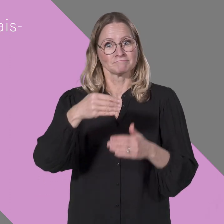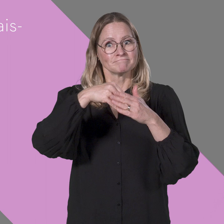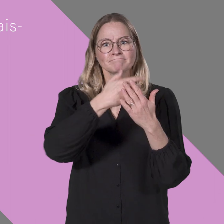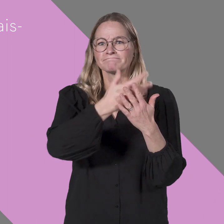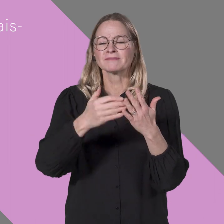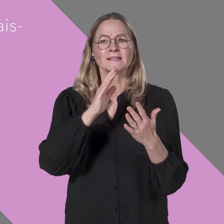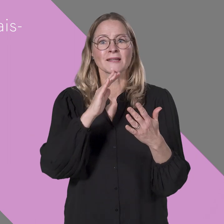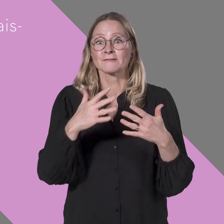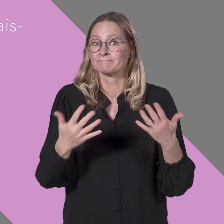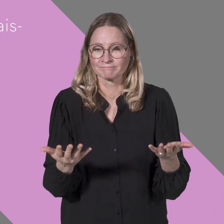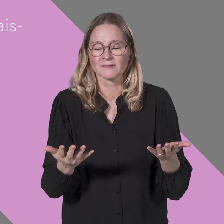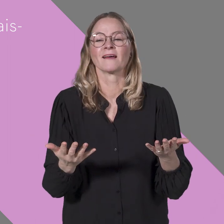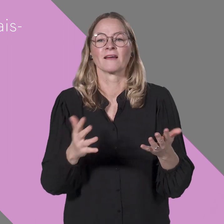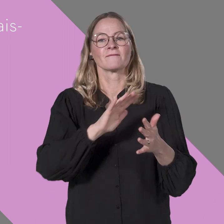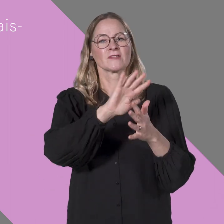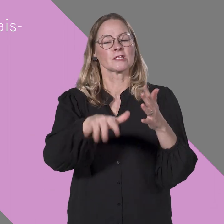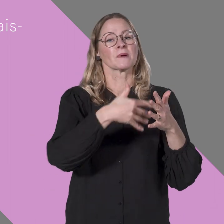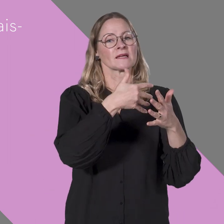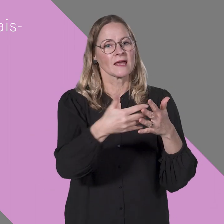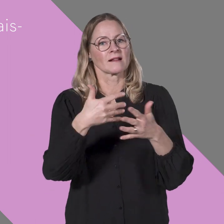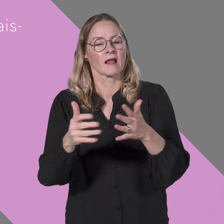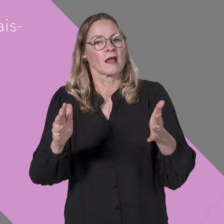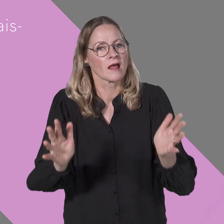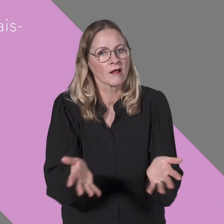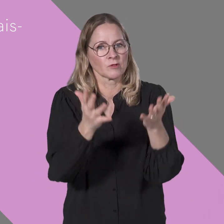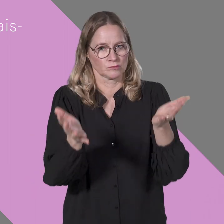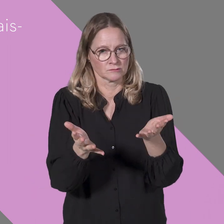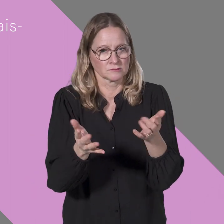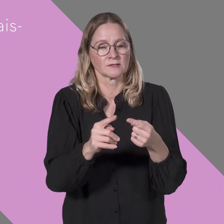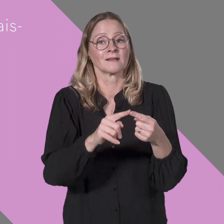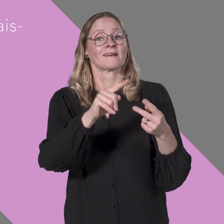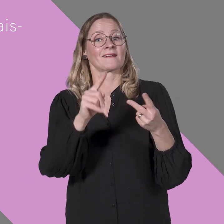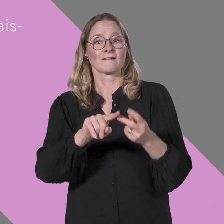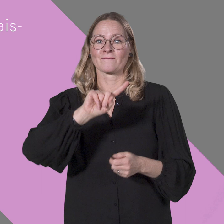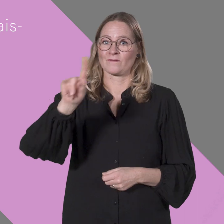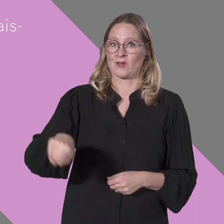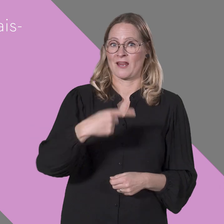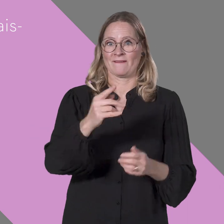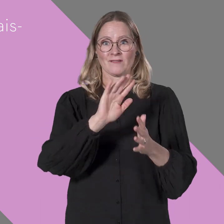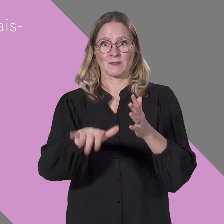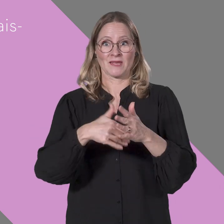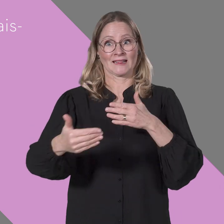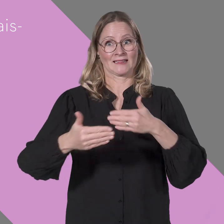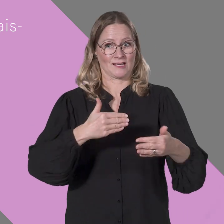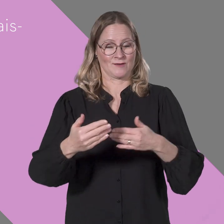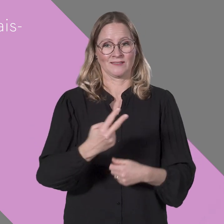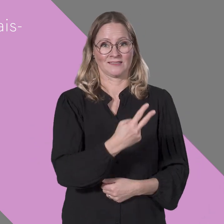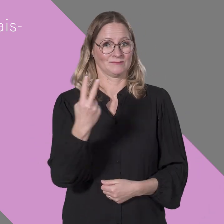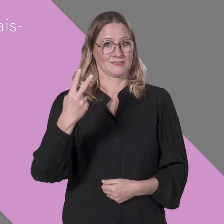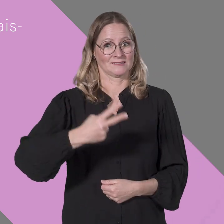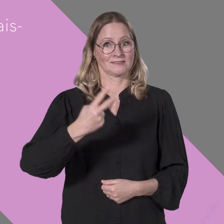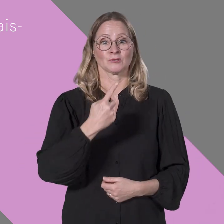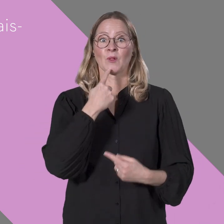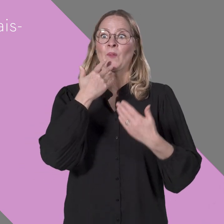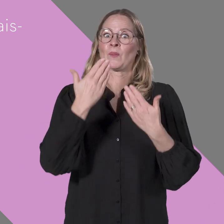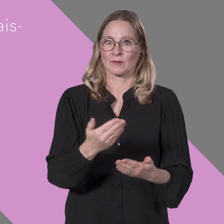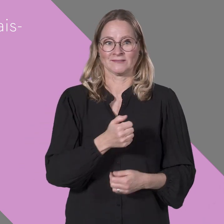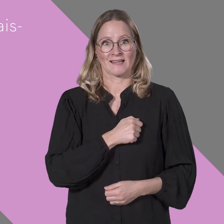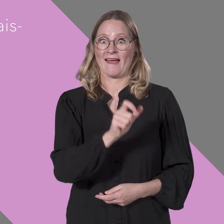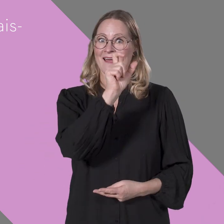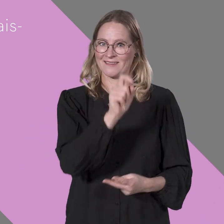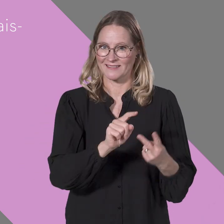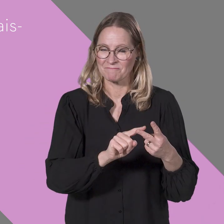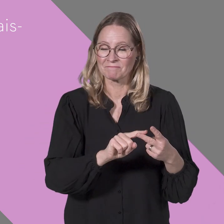viittomakielten elvytyksestä, Vuoden viittomakieliteko -tunnustuksen saajasta -